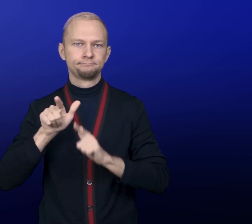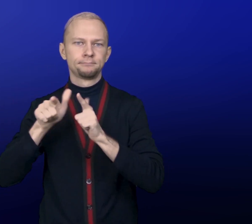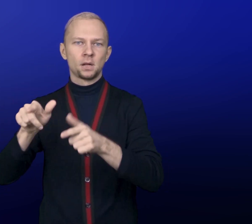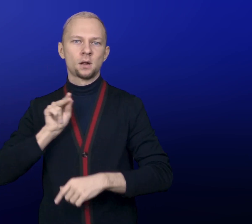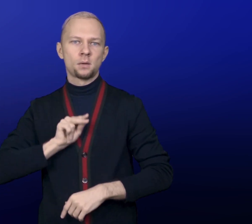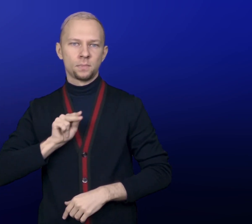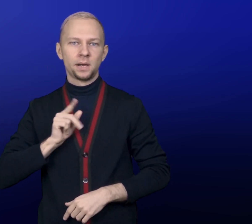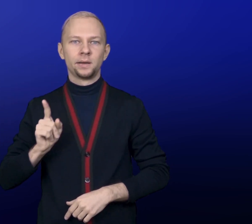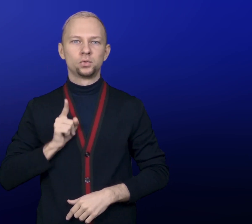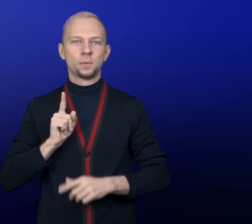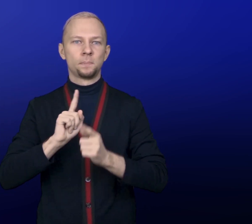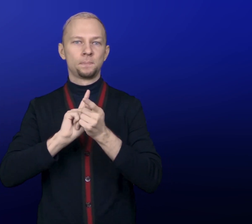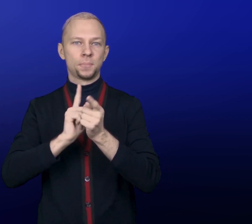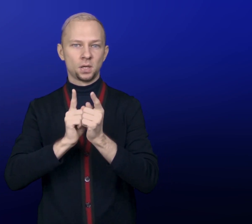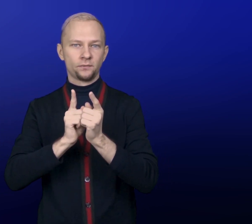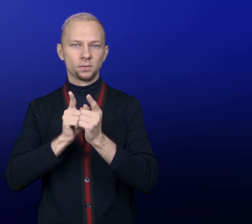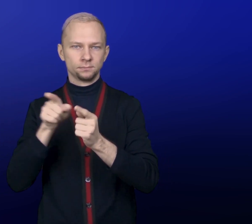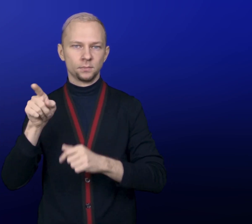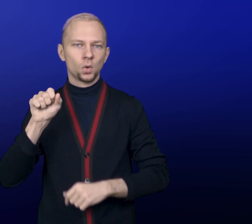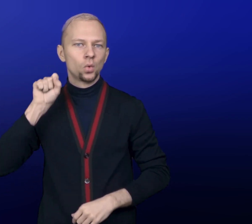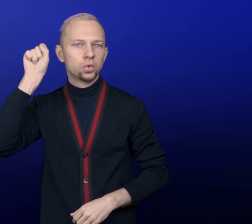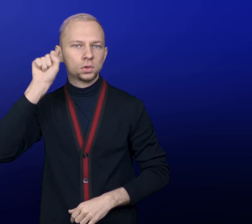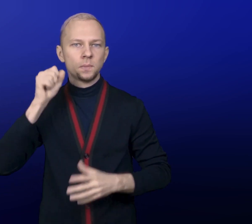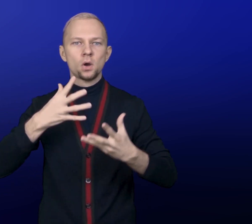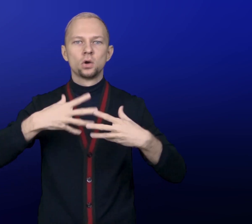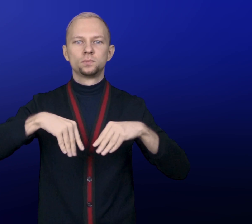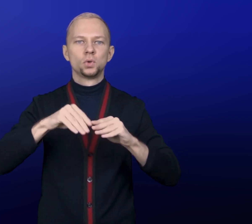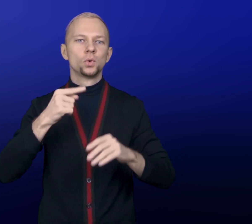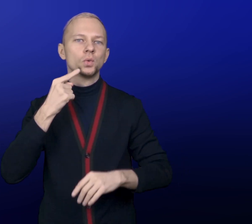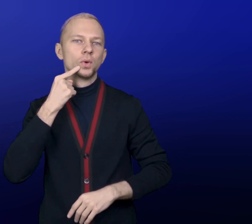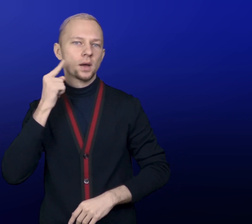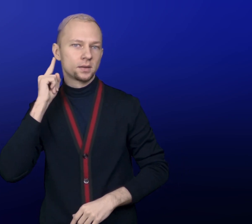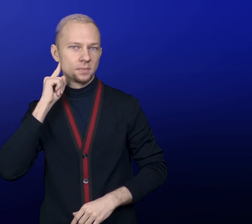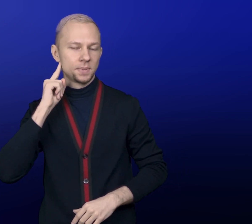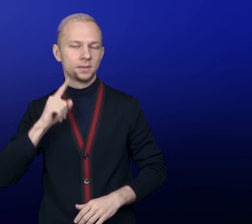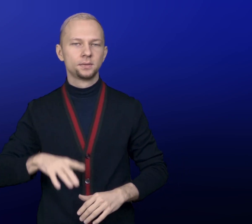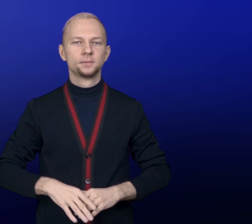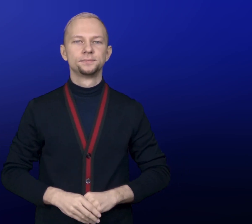где поступил на работу инструктором-переводчиком Андижанского областного правления Узбекского общества глухонемых.